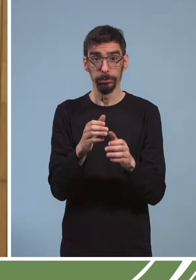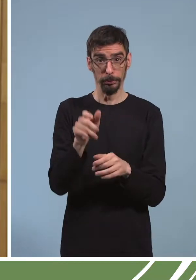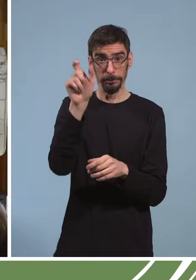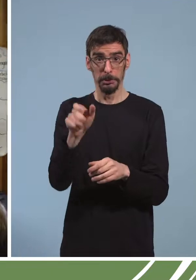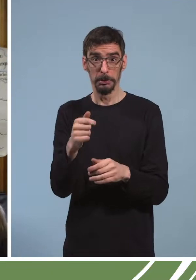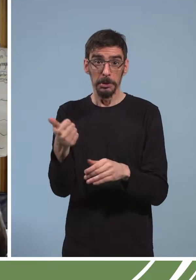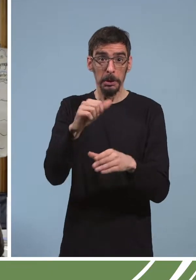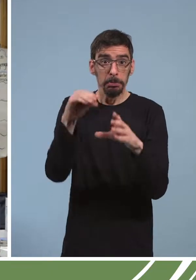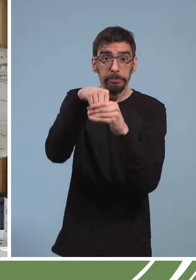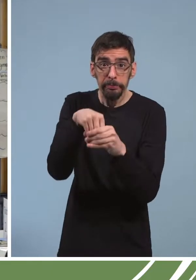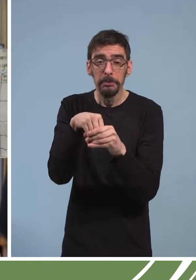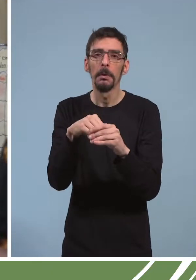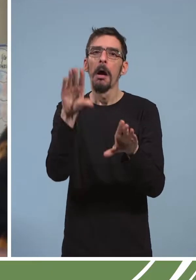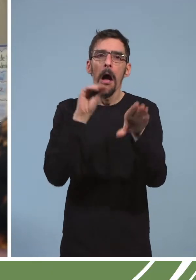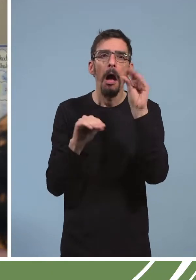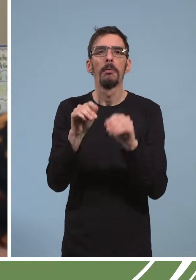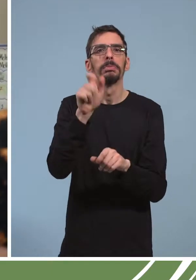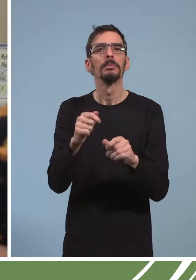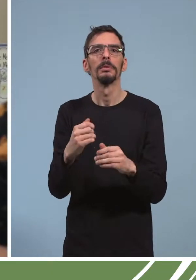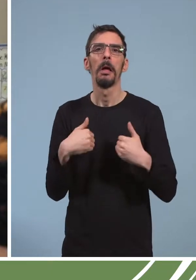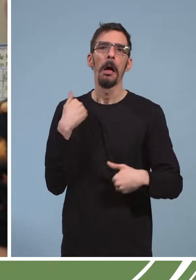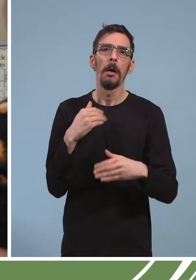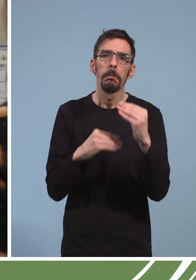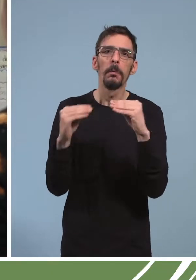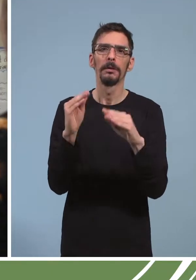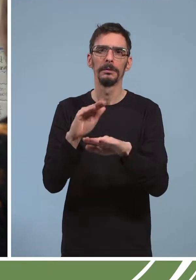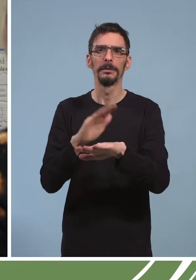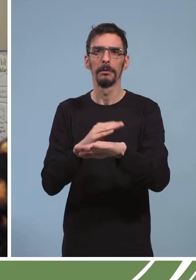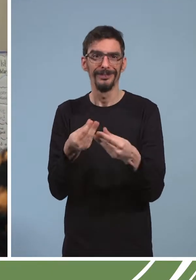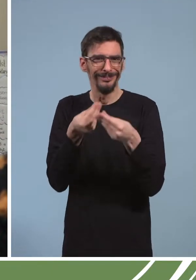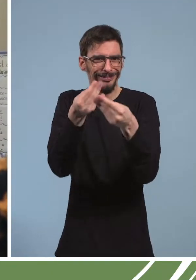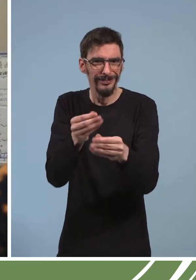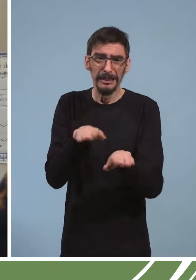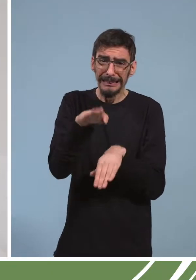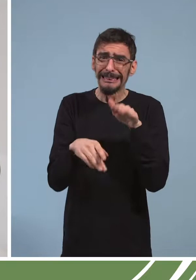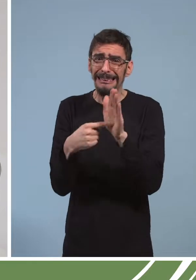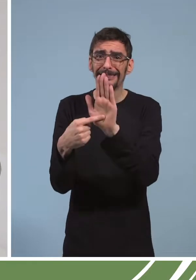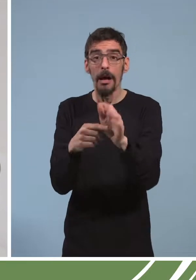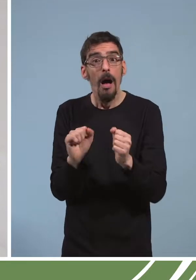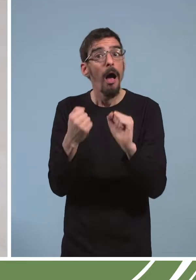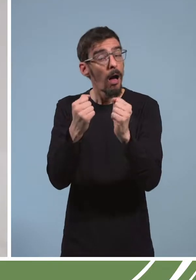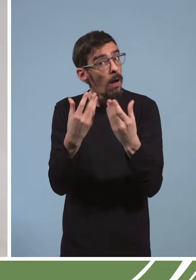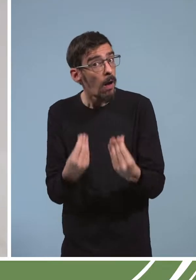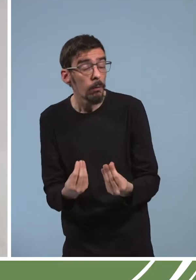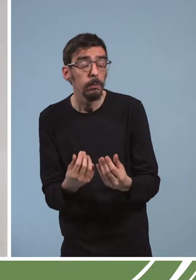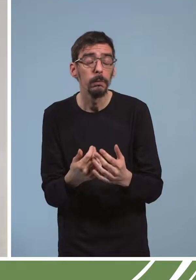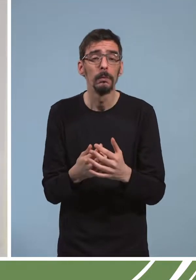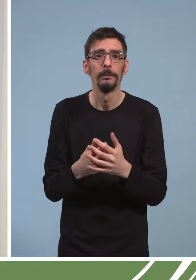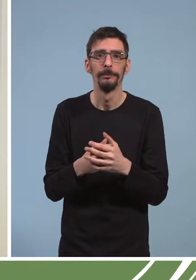Um Teilnehmende mit Lern- einschränkungen zu unterstützen, solltest du dir viel Zeit nehmen, um die Aktivität genau zu erklären.